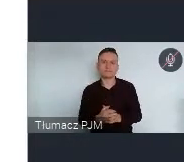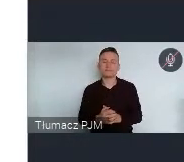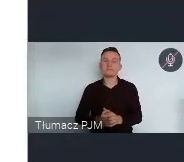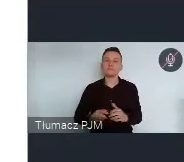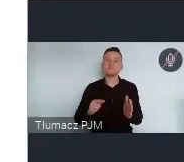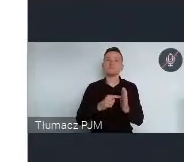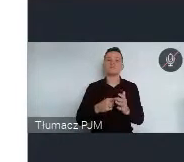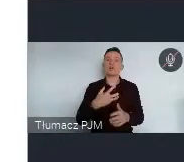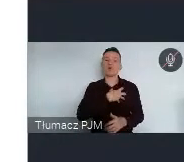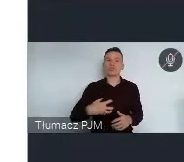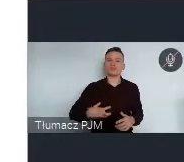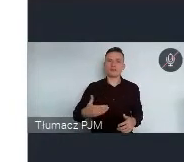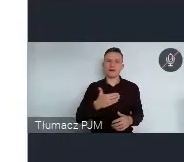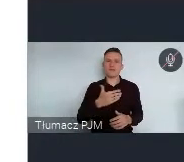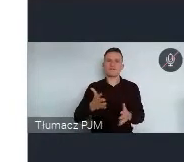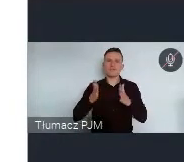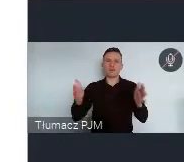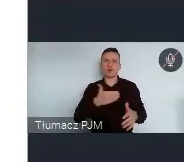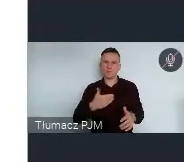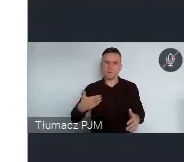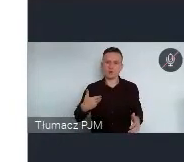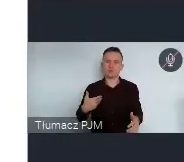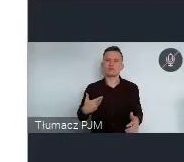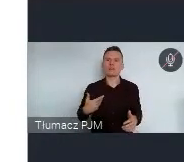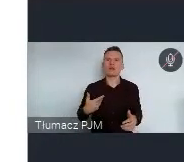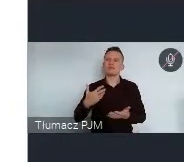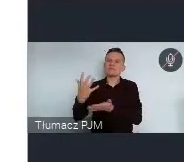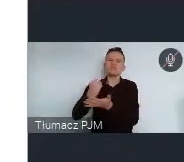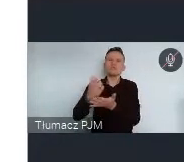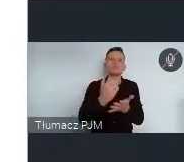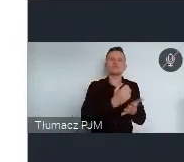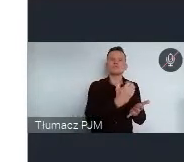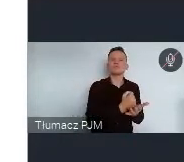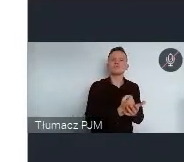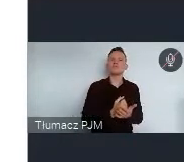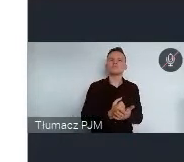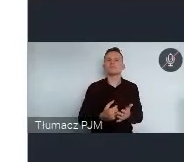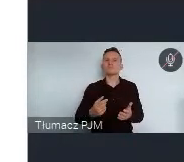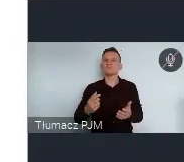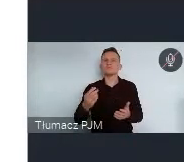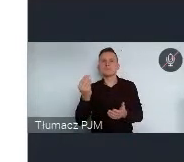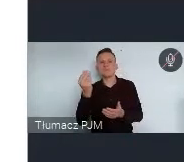udaje nam się pozyskiwać środki zewnętrzne na realizację zadań na rzecz zrównoważonego rozwoju,